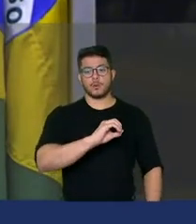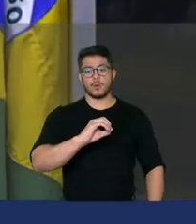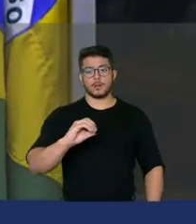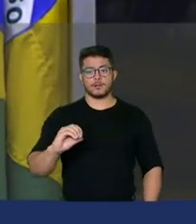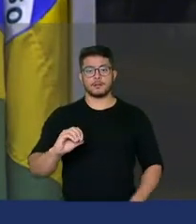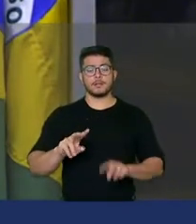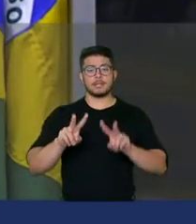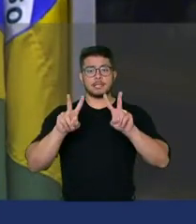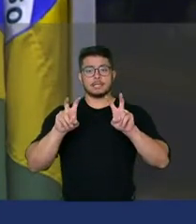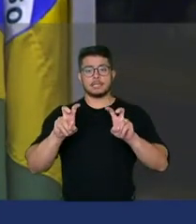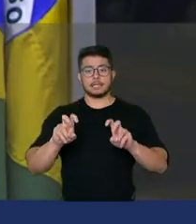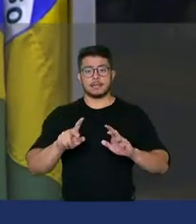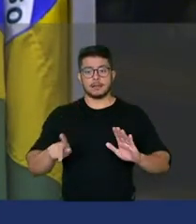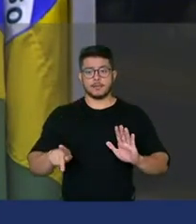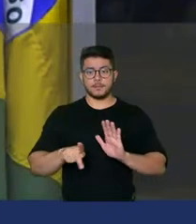MEDICINAIS... DOS QUASE 400 SUBITENS QUE TEM NO ÓLEO DA